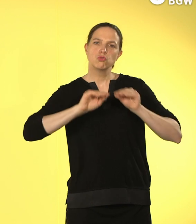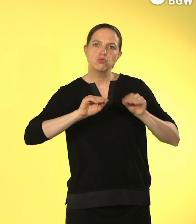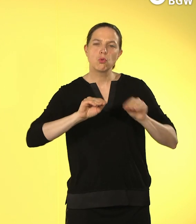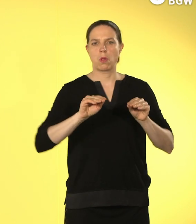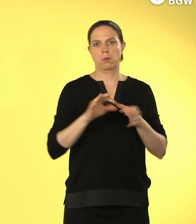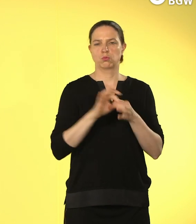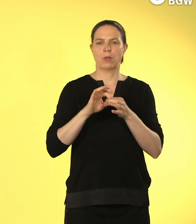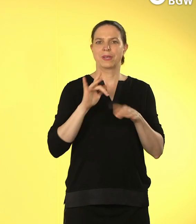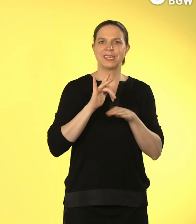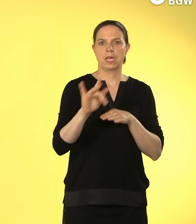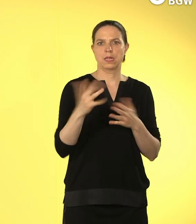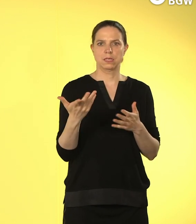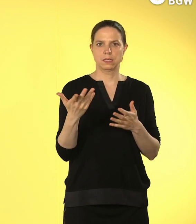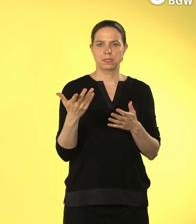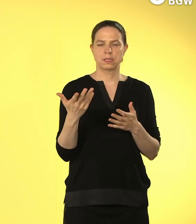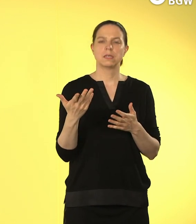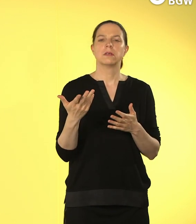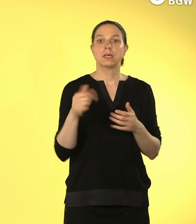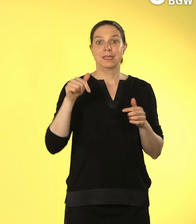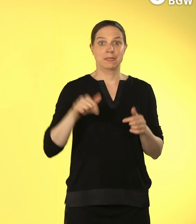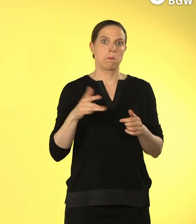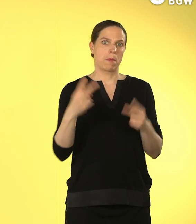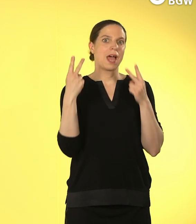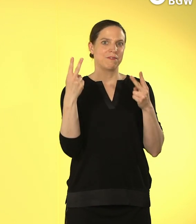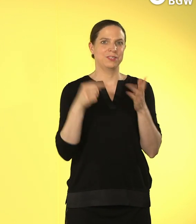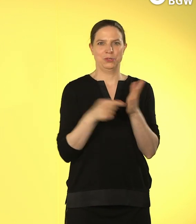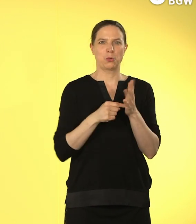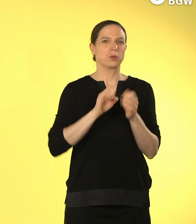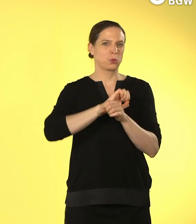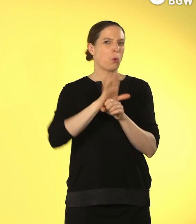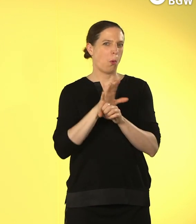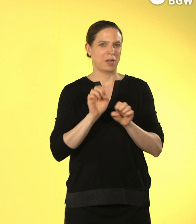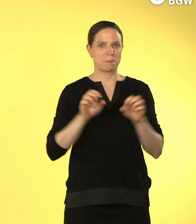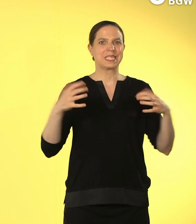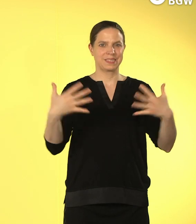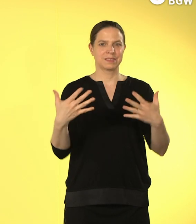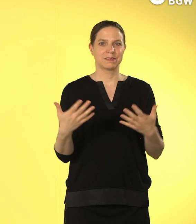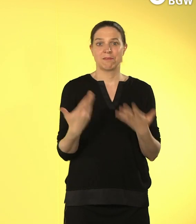sind Corona-bedingt wichtiger. Ob es noch Tipps gibt, das abwechslungsreich zu gestalten -